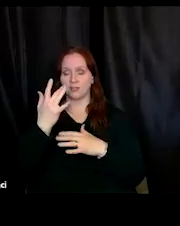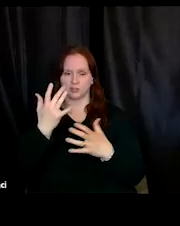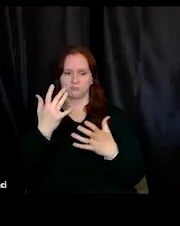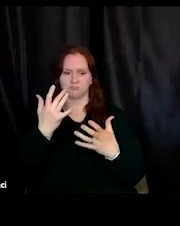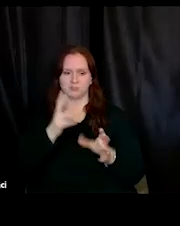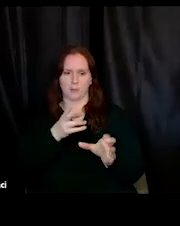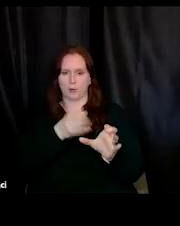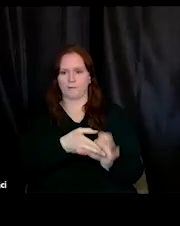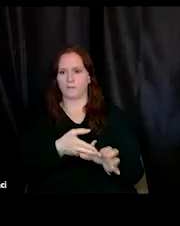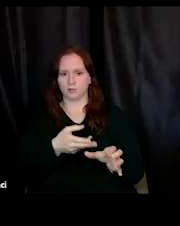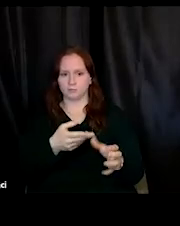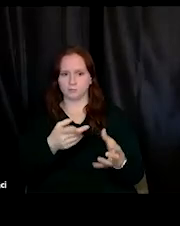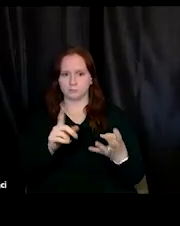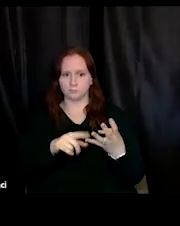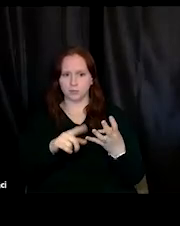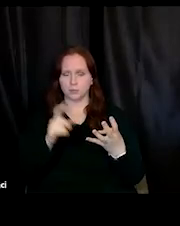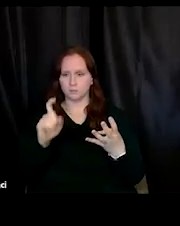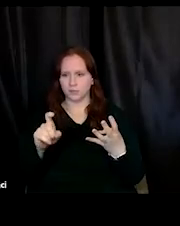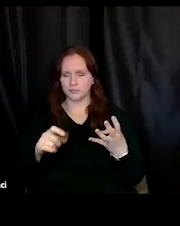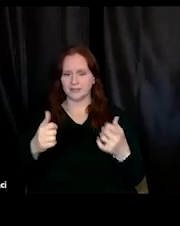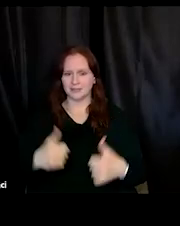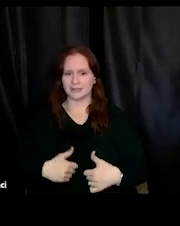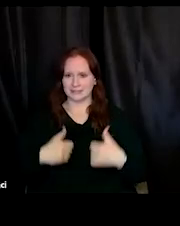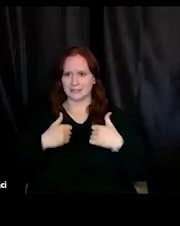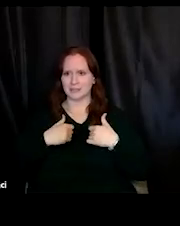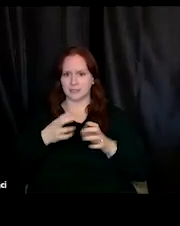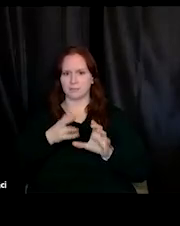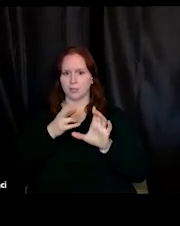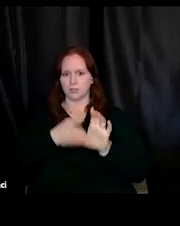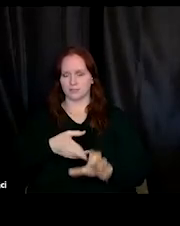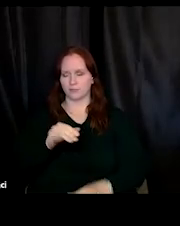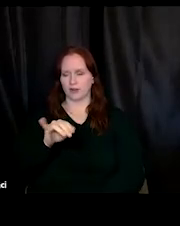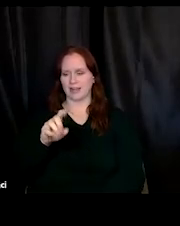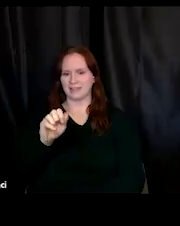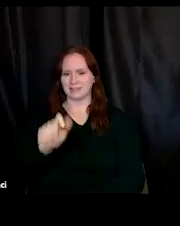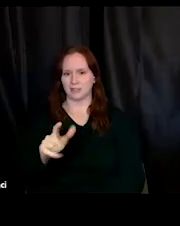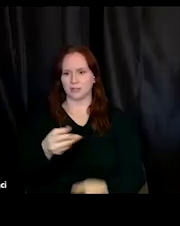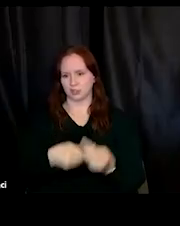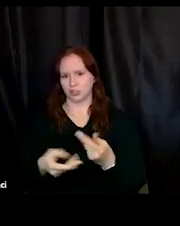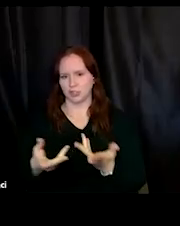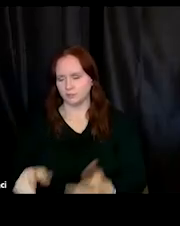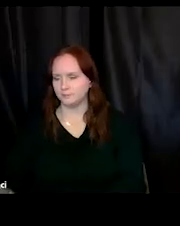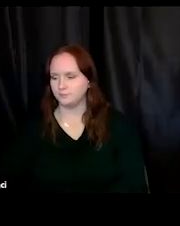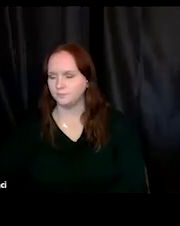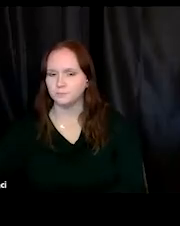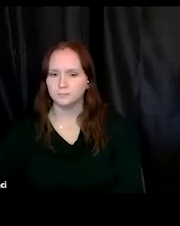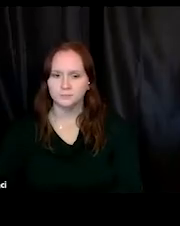Hay actualizaciones todos los días de la Seguridad Social. SOAR tiene actualizaciones. Esta es una forma muy buena.